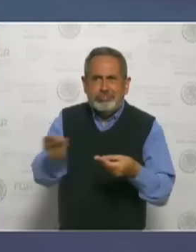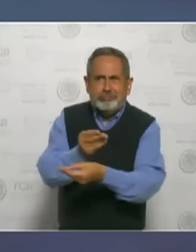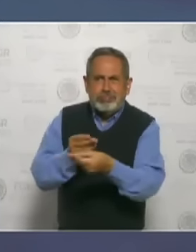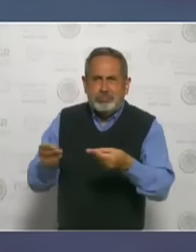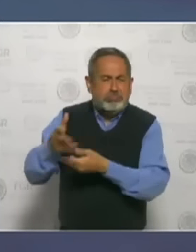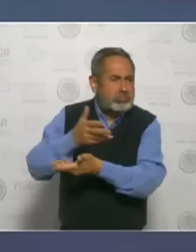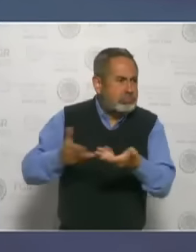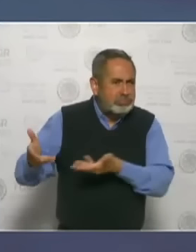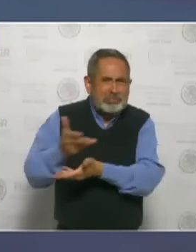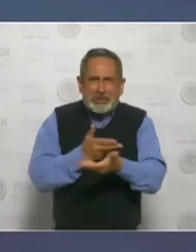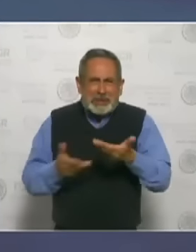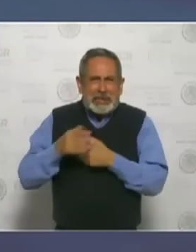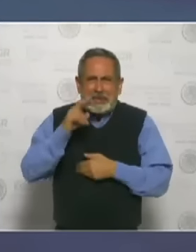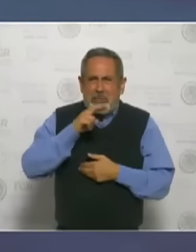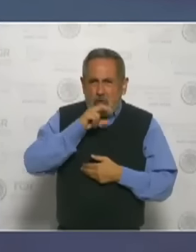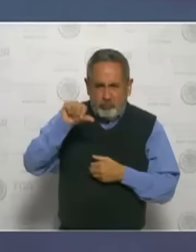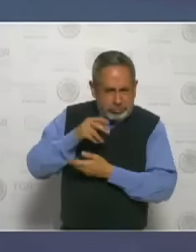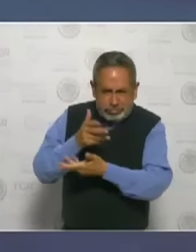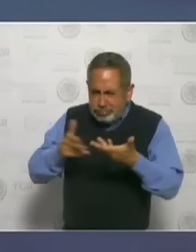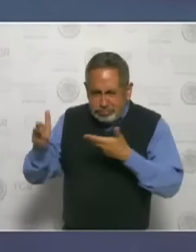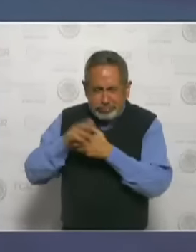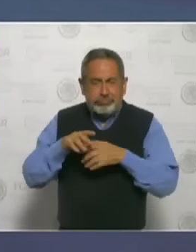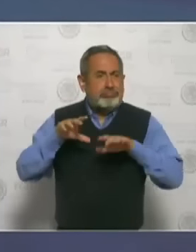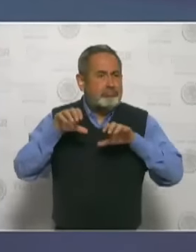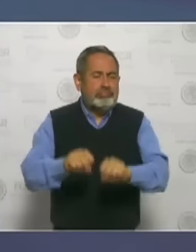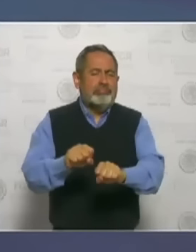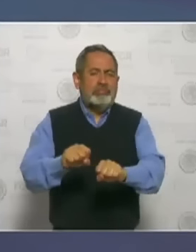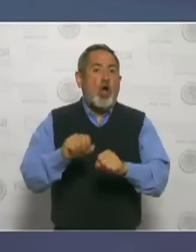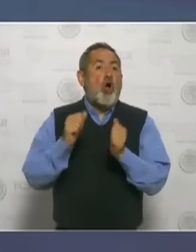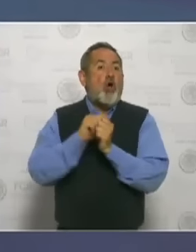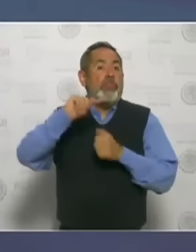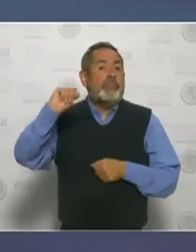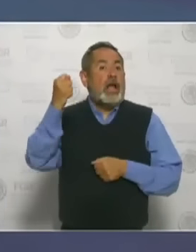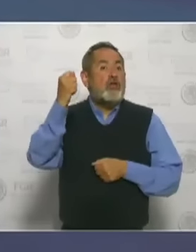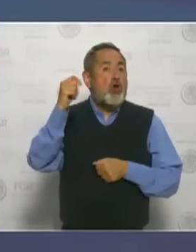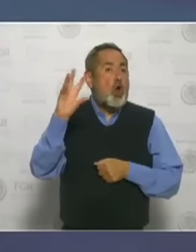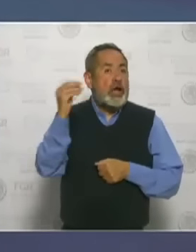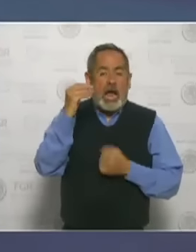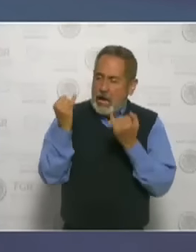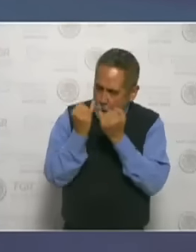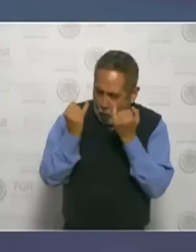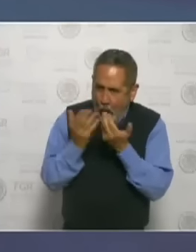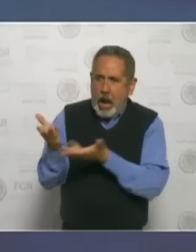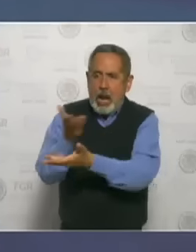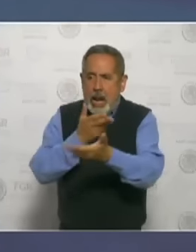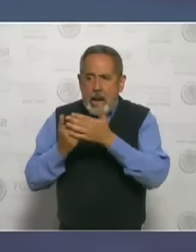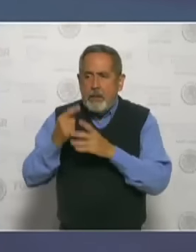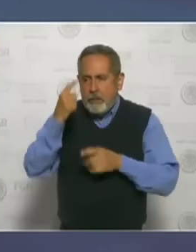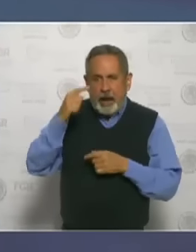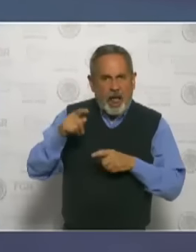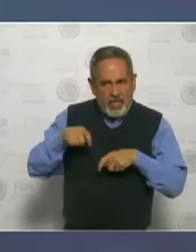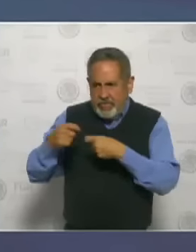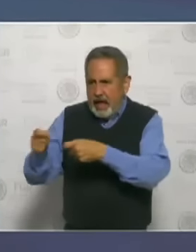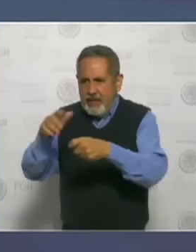desarrollo de recursos tecnológicos compartidos con entre y para las instituciones del Estado